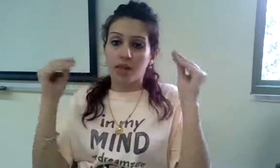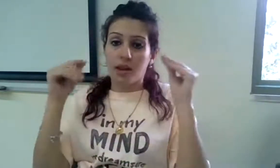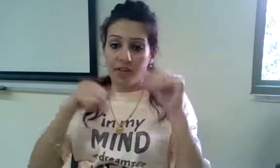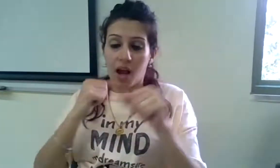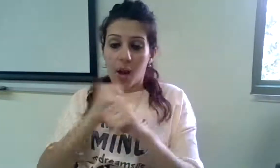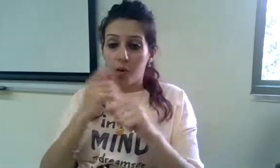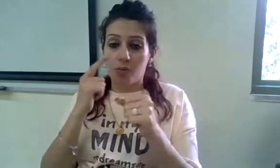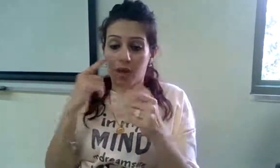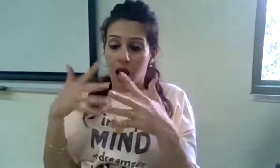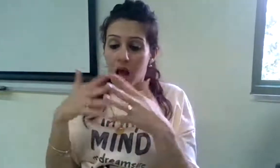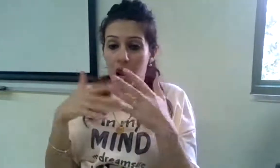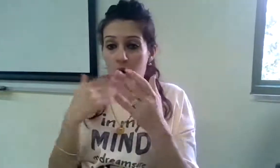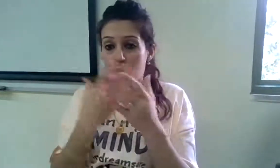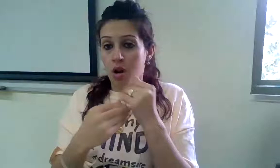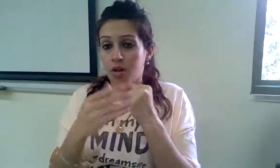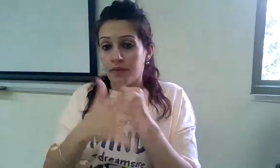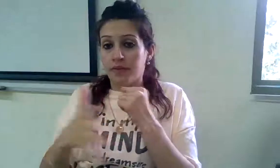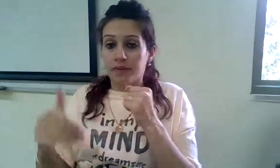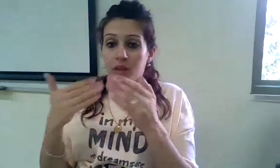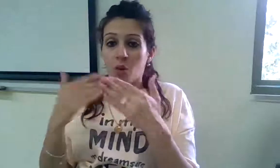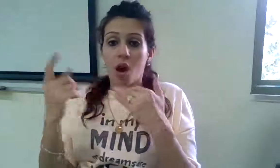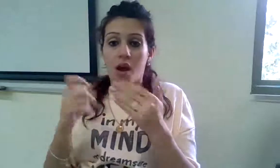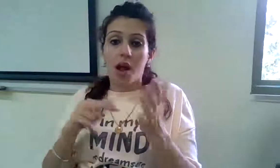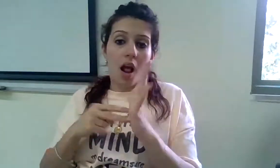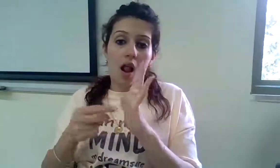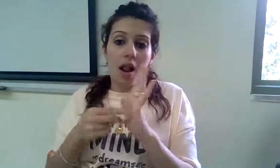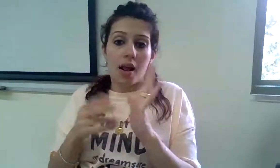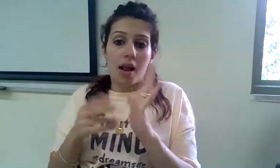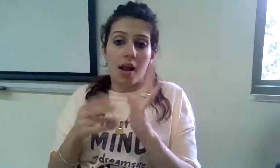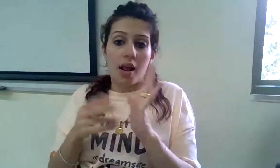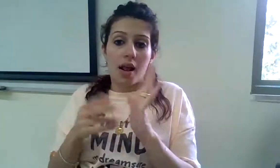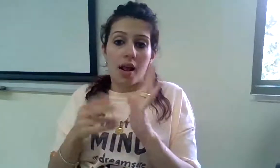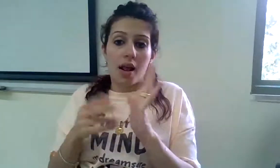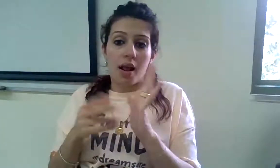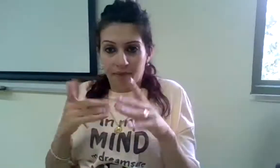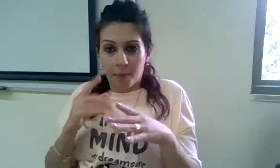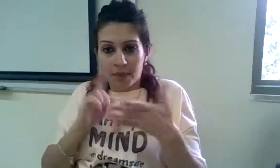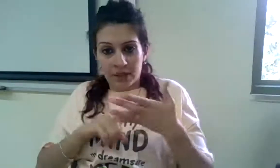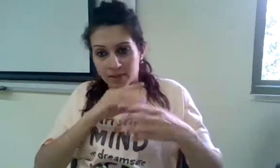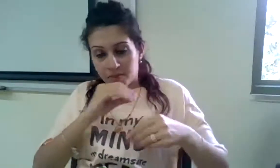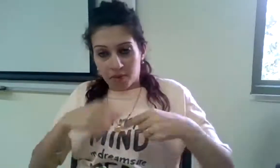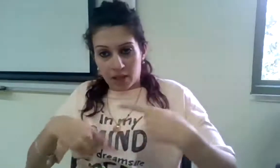إدخال الأهالي كنوع من المعلمين المساعدين في داخل الصف